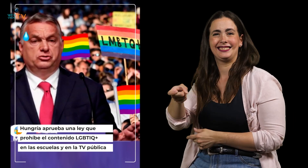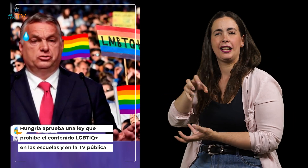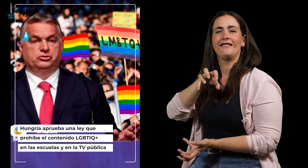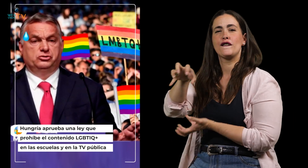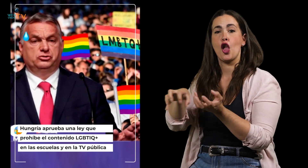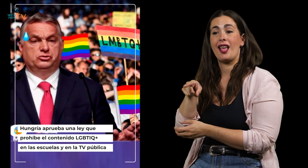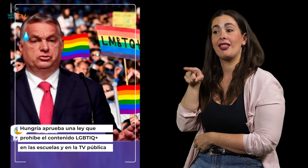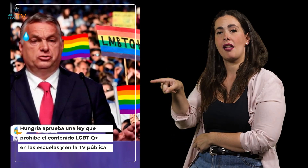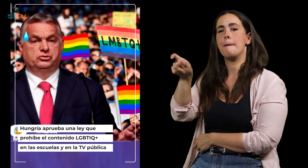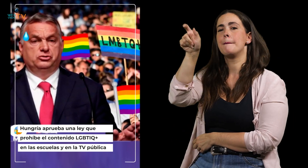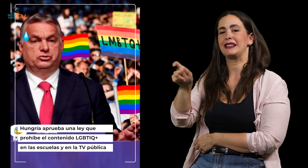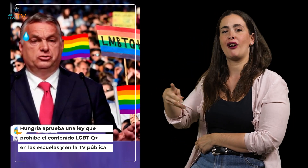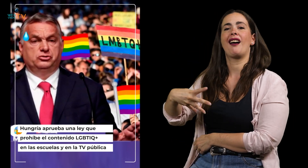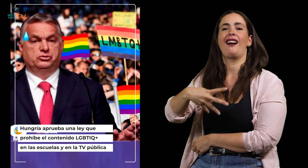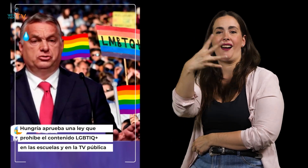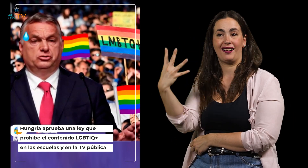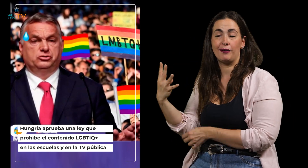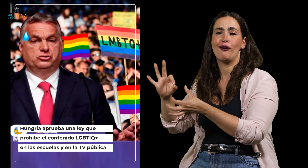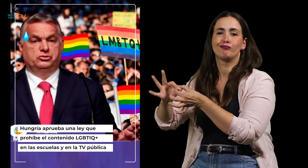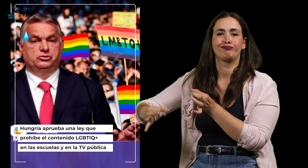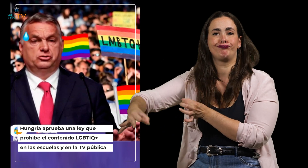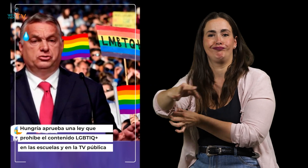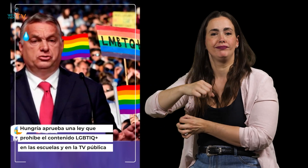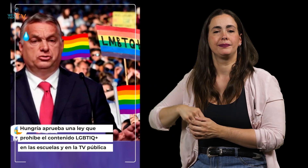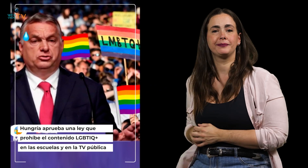y la violencia dirigida contra personas LGBTIQ+ y sus aliados.